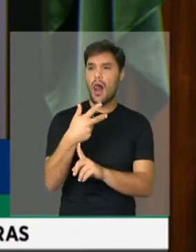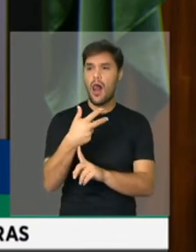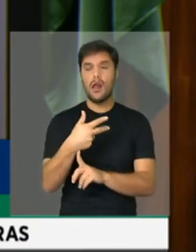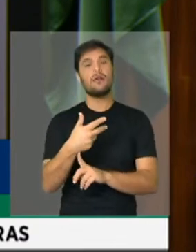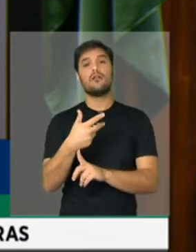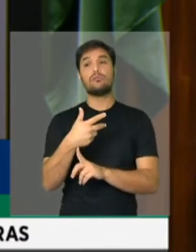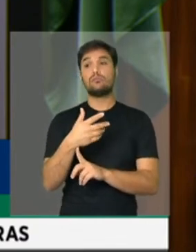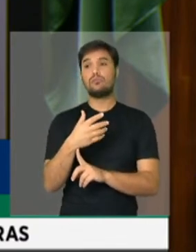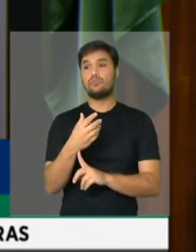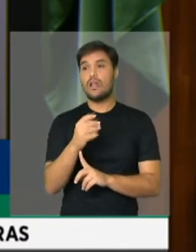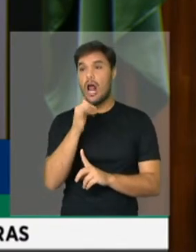AMÉRICA LATINA CHAMADO CAMPOS NEUTRO AIS, NO RIO GRANDE DO